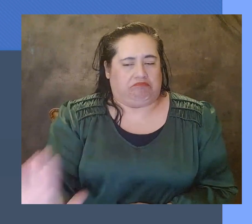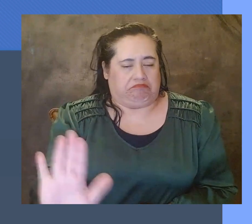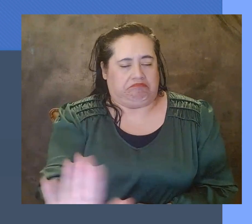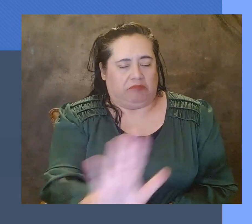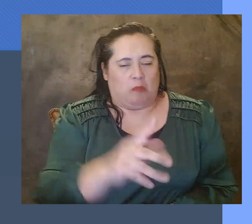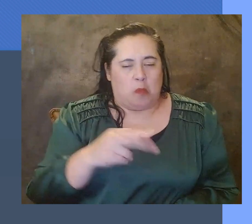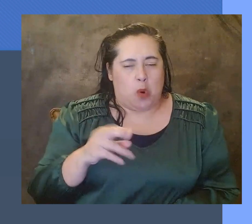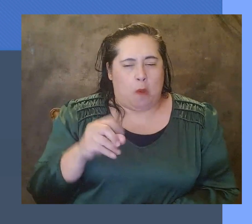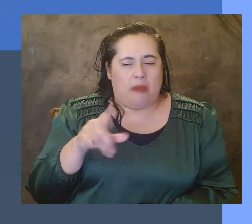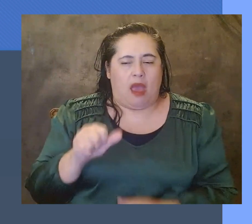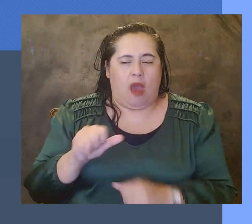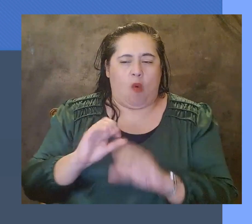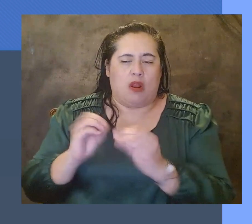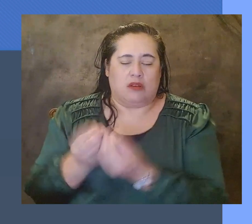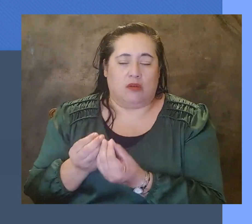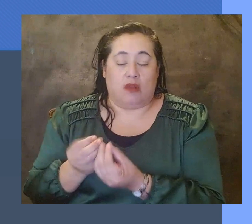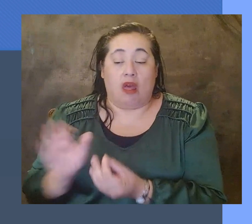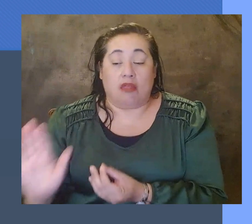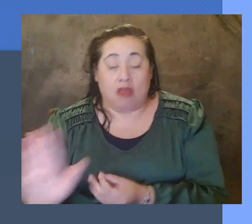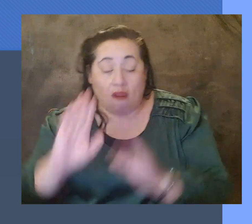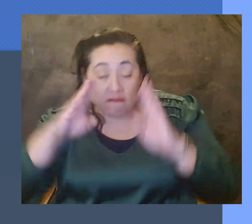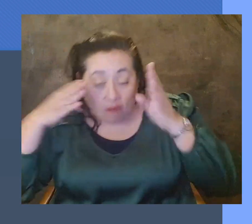mientras que el enfoque es la